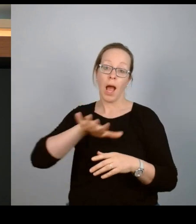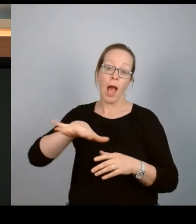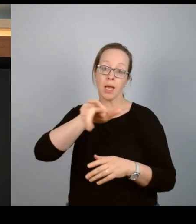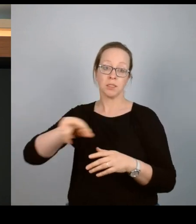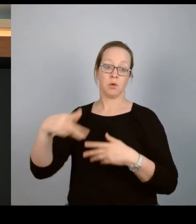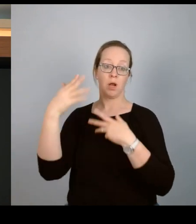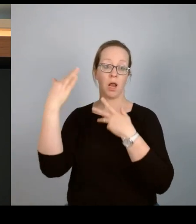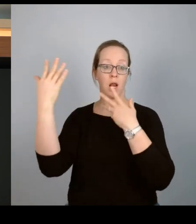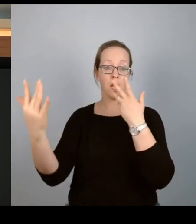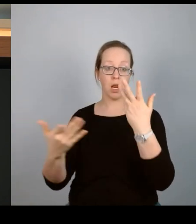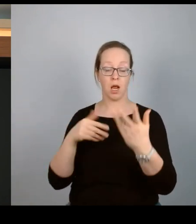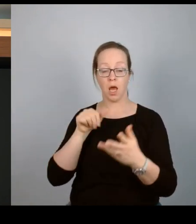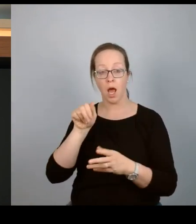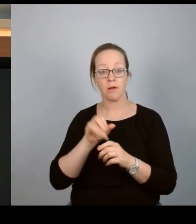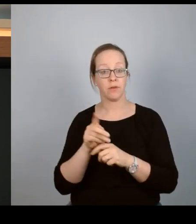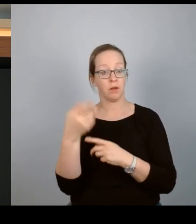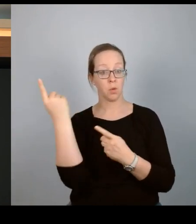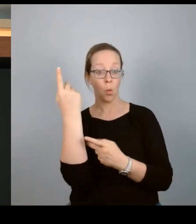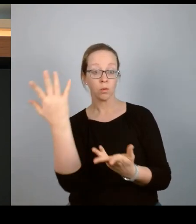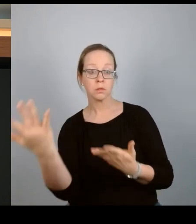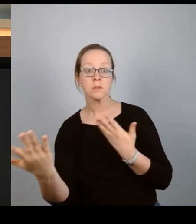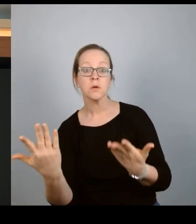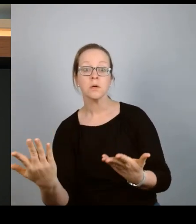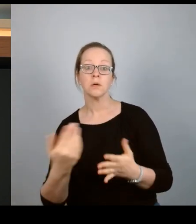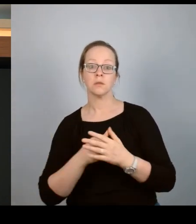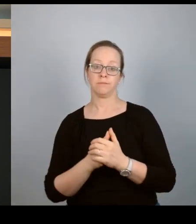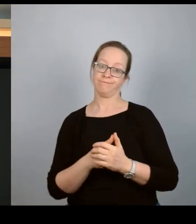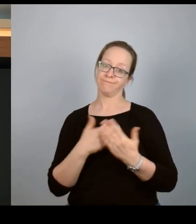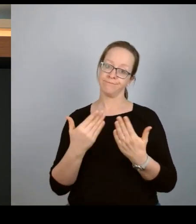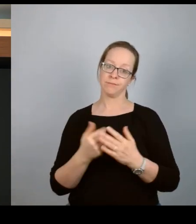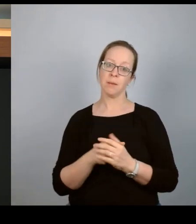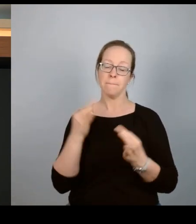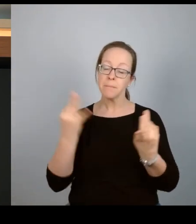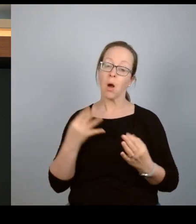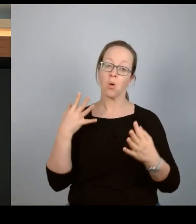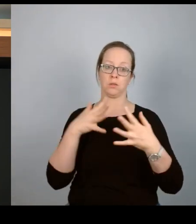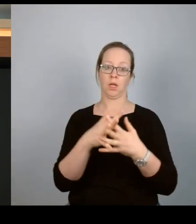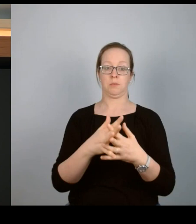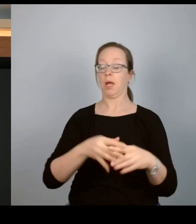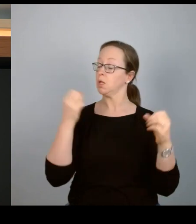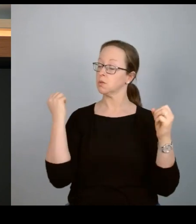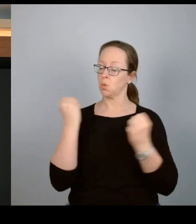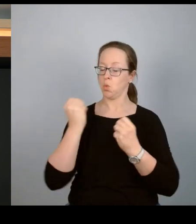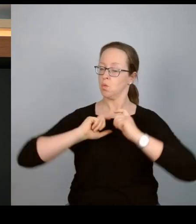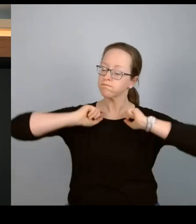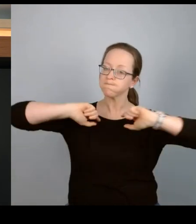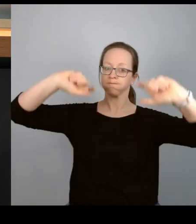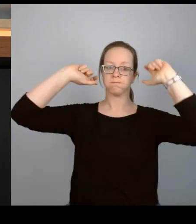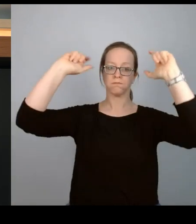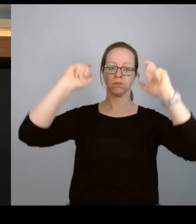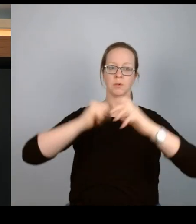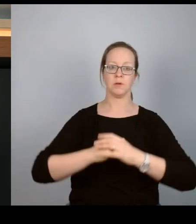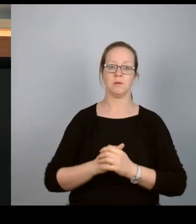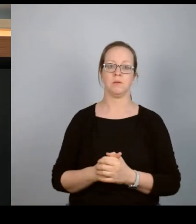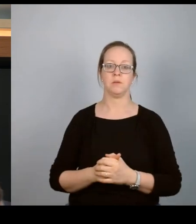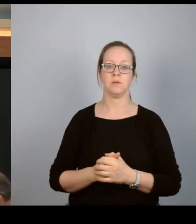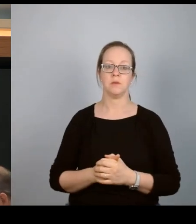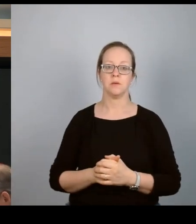gemeinsam und auf Augenhöhe mit den Berlinerinnen und Berliner gest. Und das geht nur, wenn wir unser Wissen mit ihnen teilen.